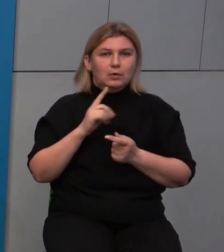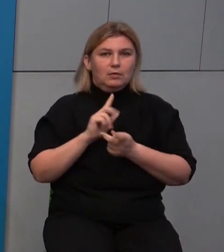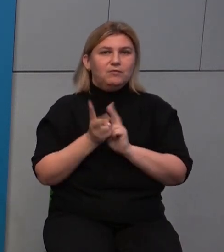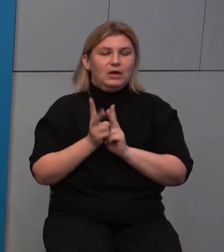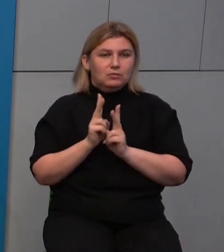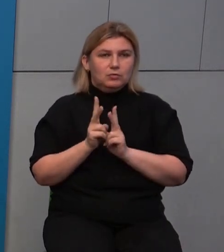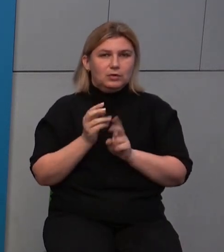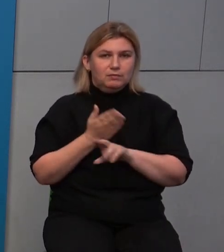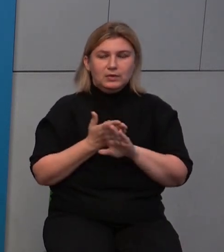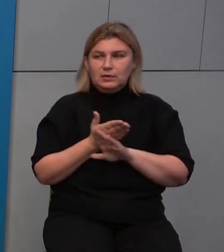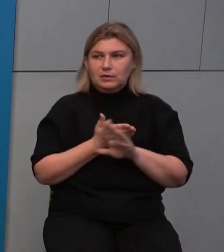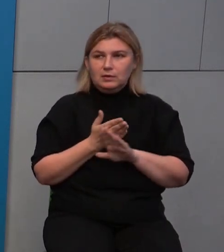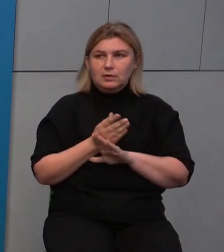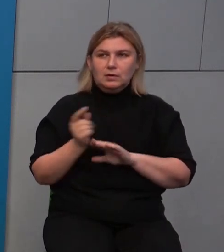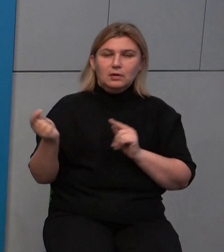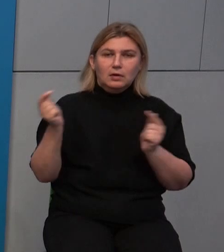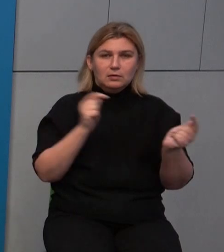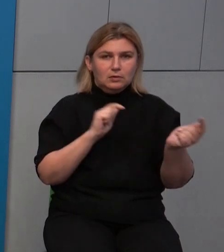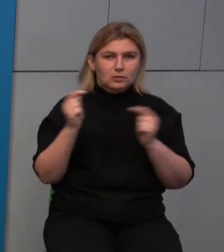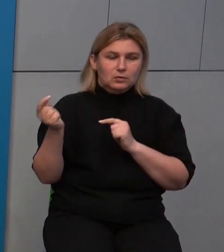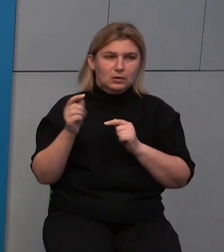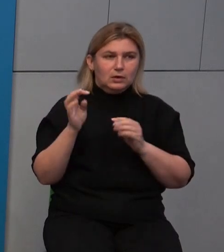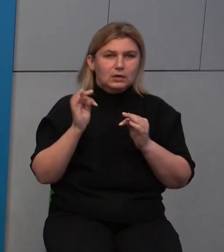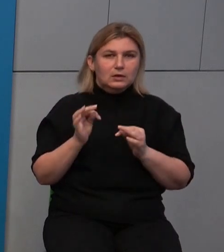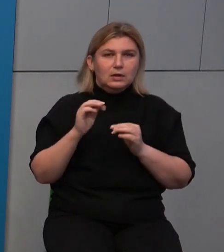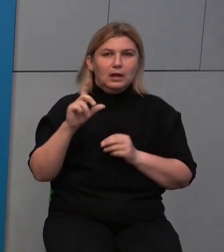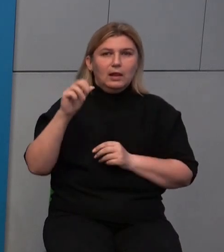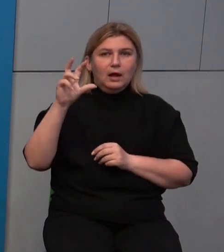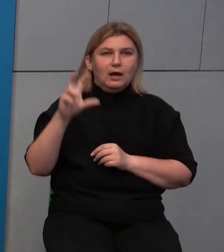No, myślę, że dyskusje współczesne na temat Lecha Wałęsy